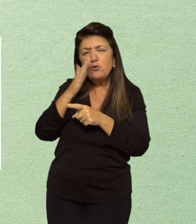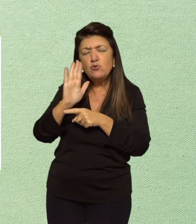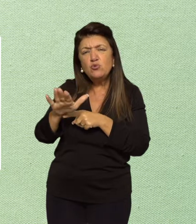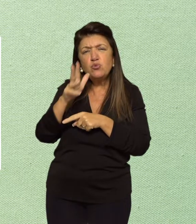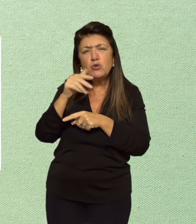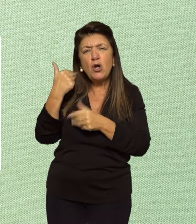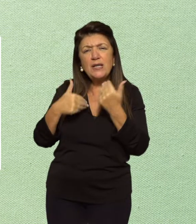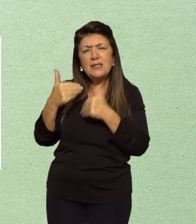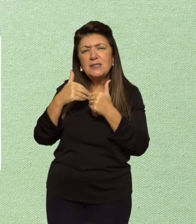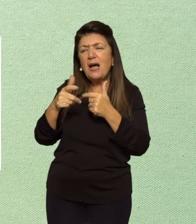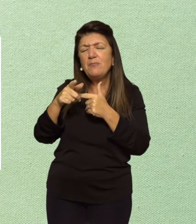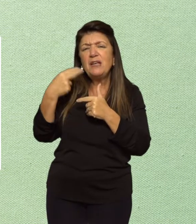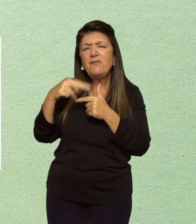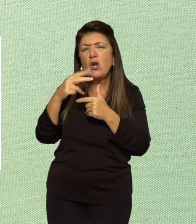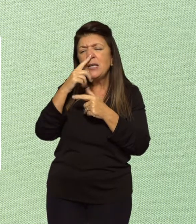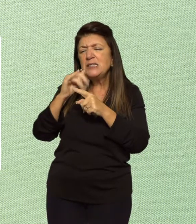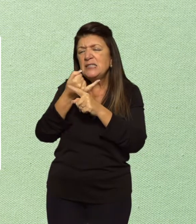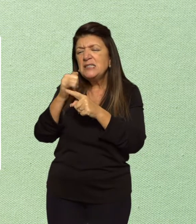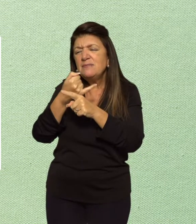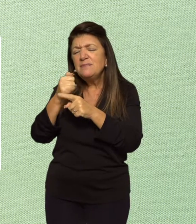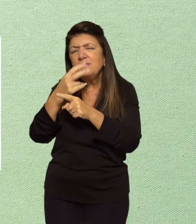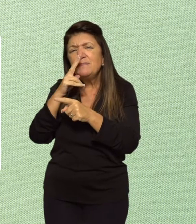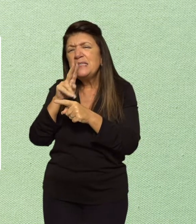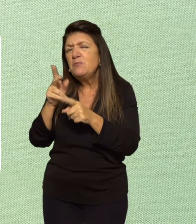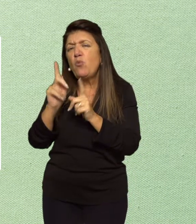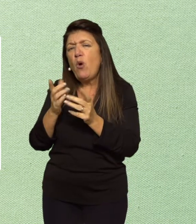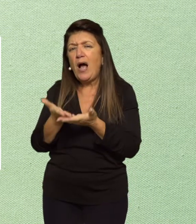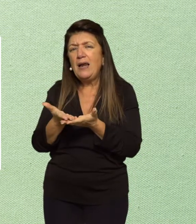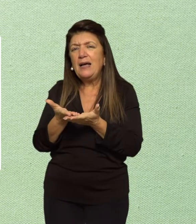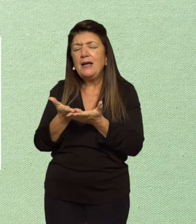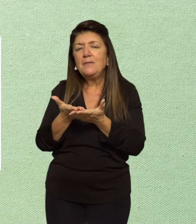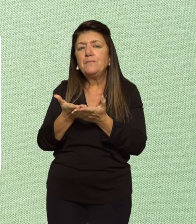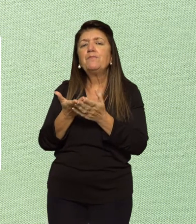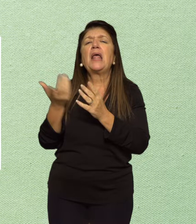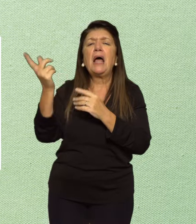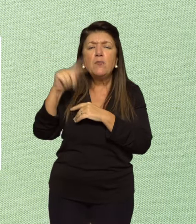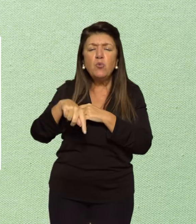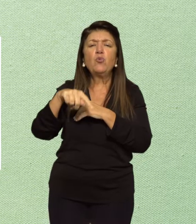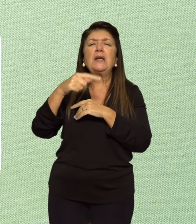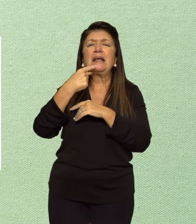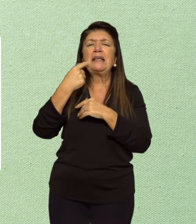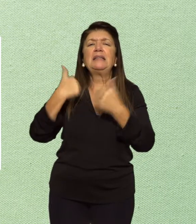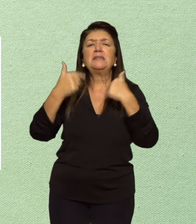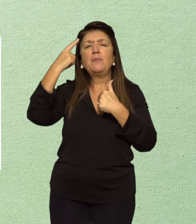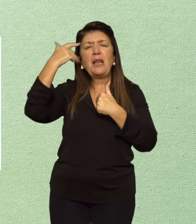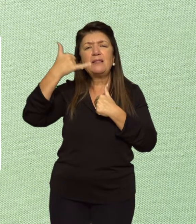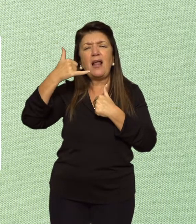anche magari a situazioni in cui è presente anche una disabilità intellettiva. Magari facciamo un